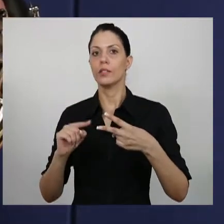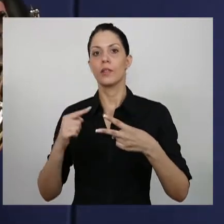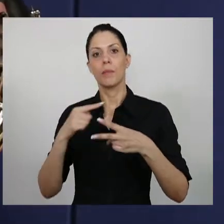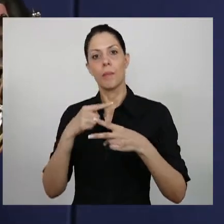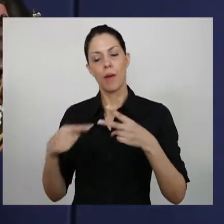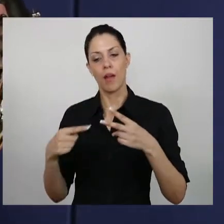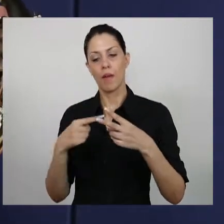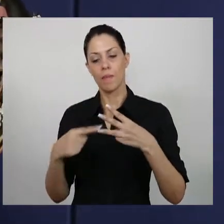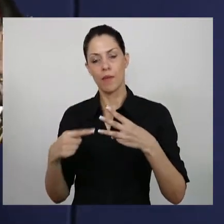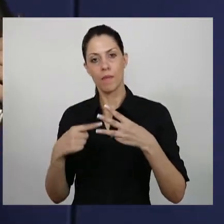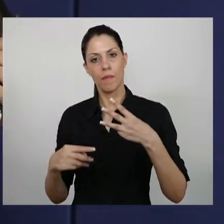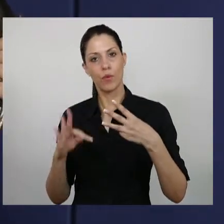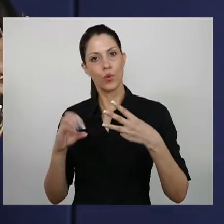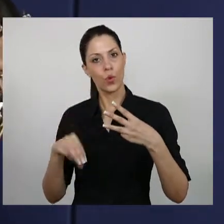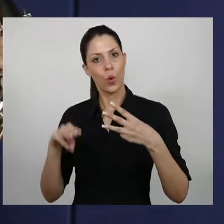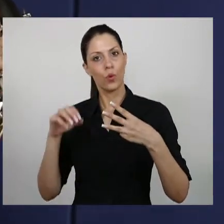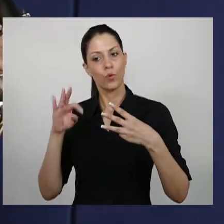terceira ele desce um tom e meio.